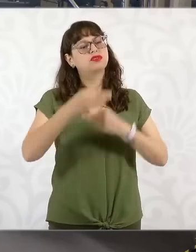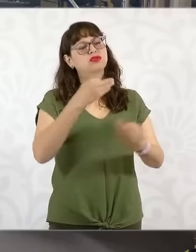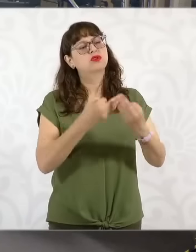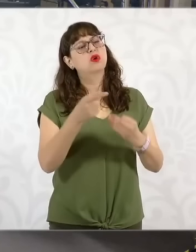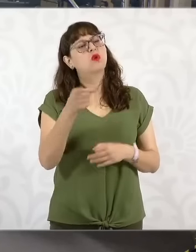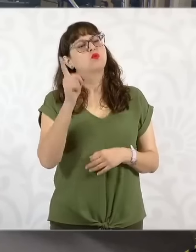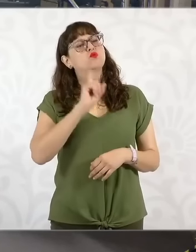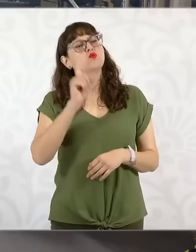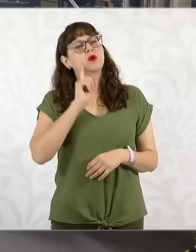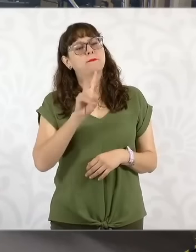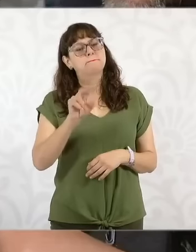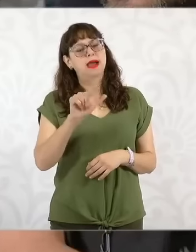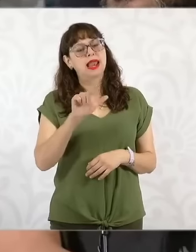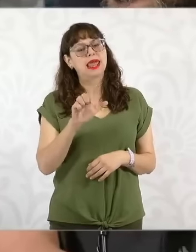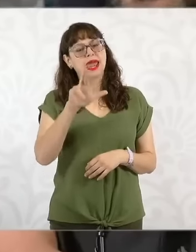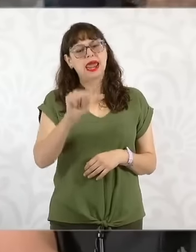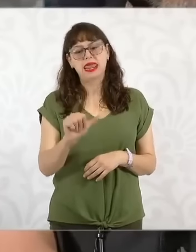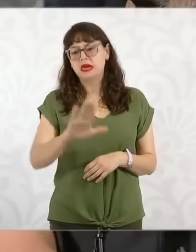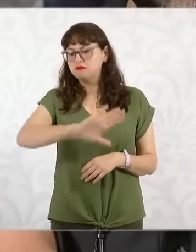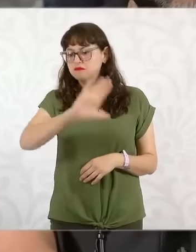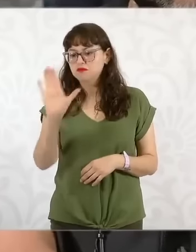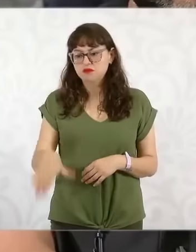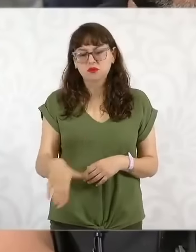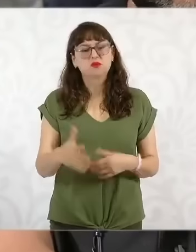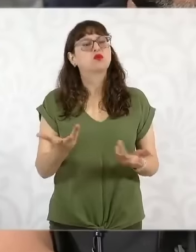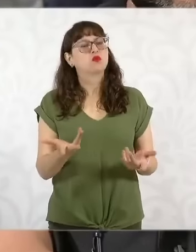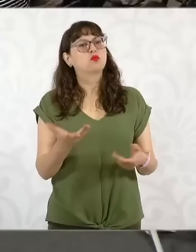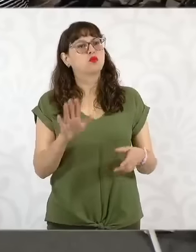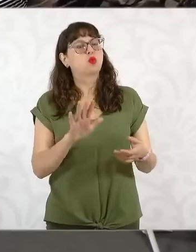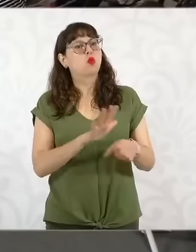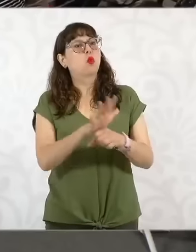¿ya se tiene información del motivo de este crimen? Sí, se tiene información, también lo